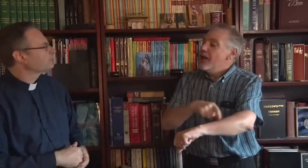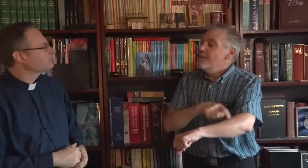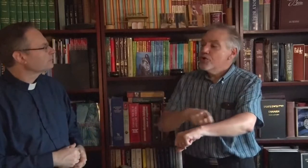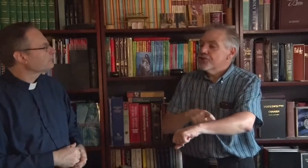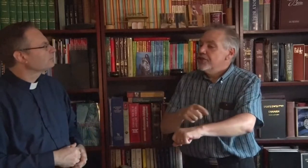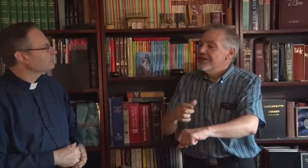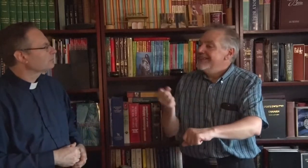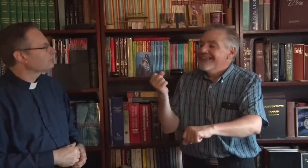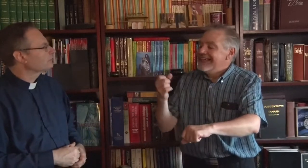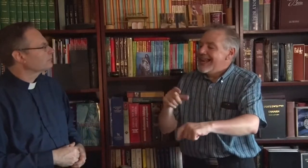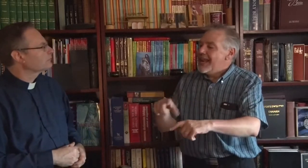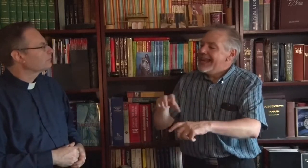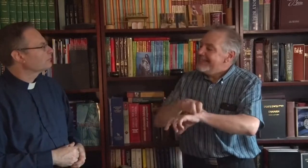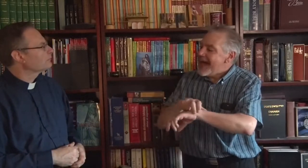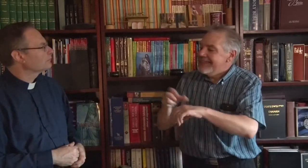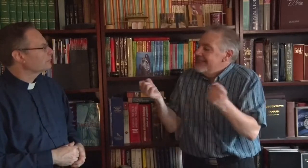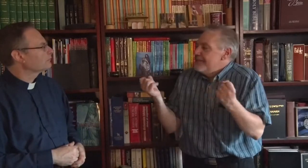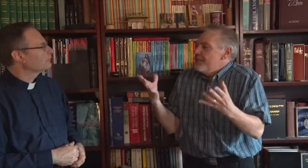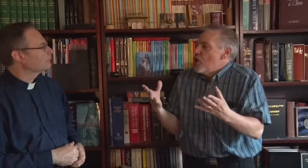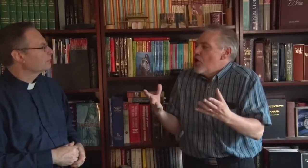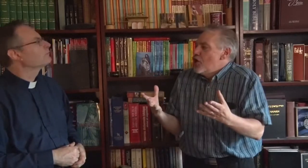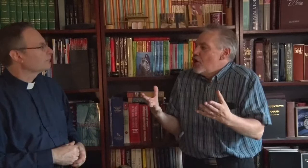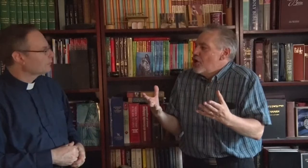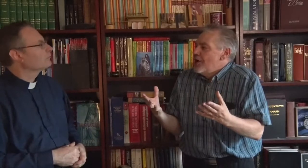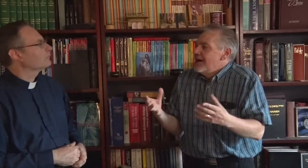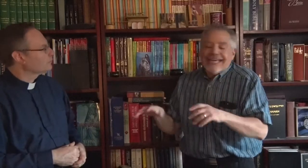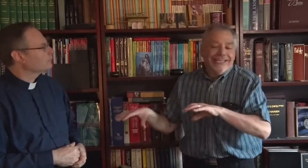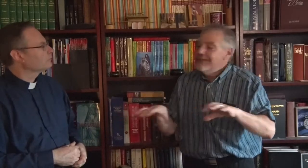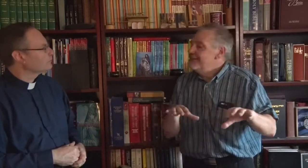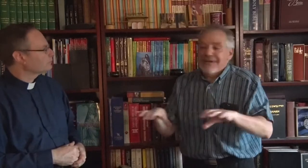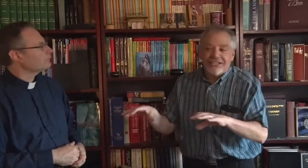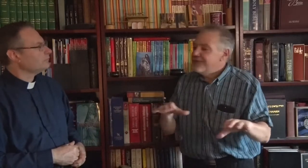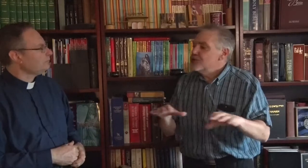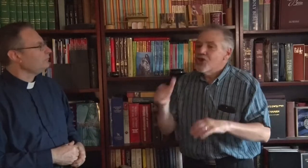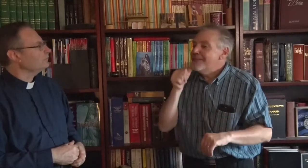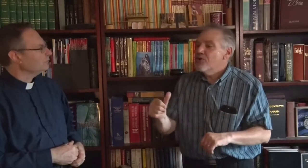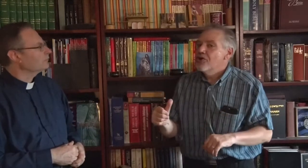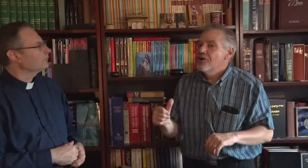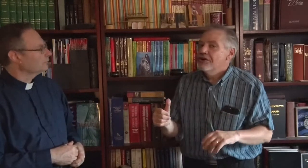Les muscles… les nerfs, il n’y avait pas. Ils ne fonctionnaient pas.